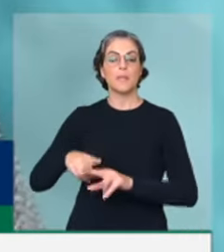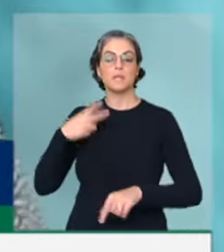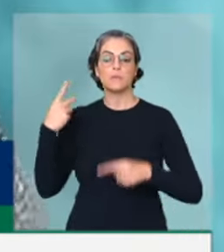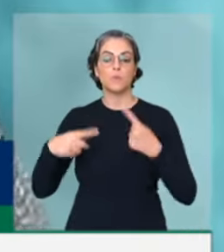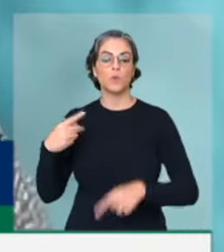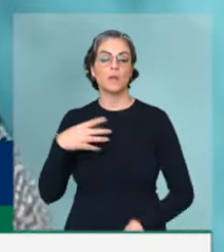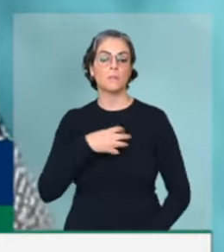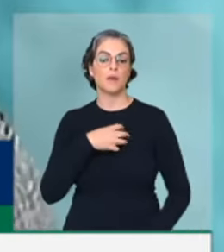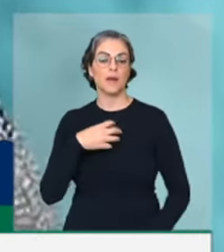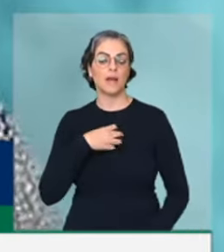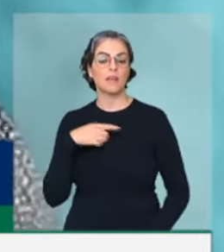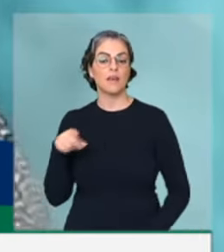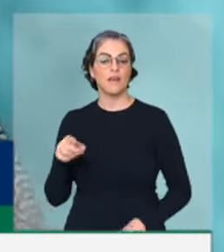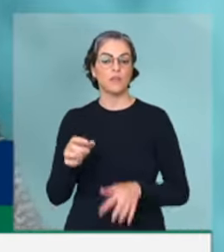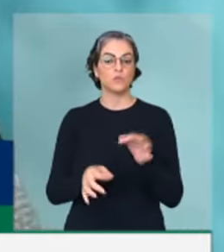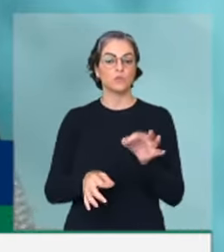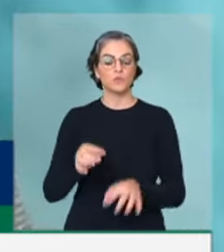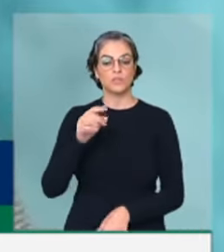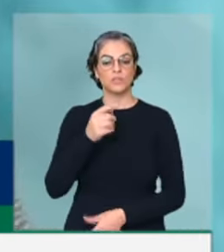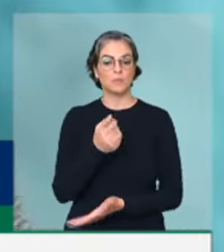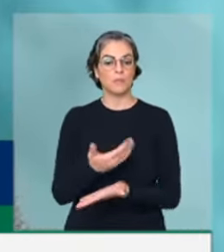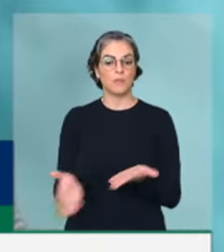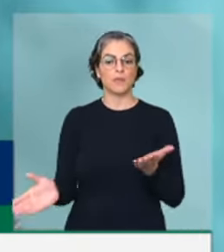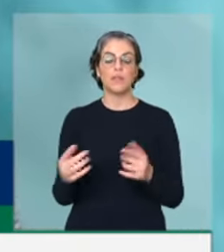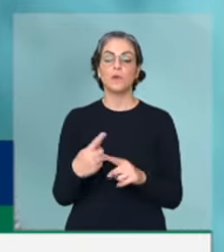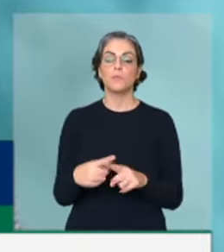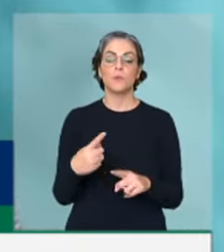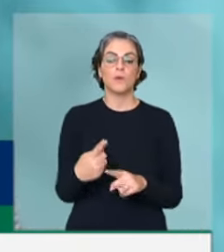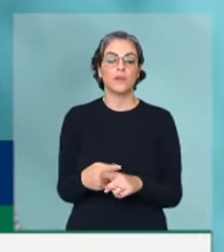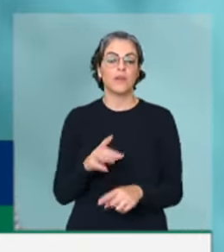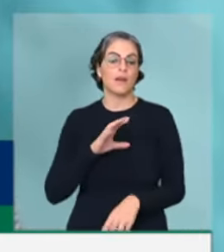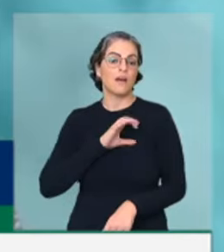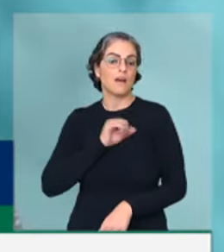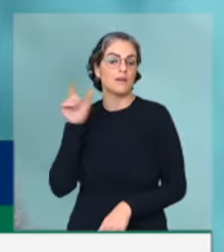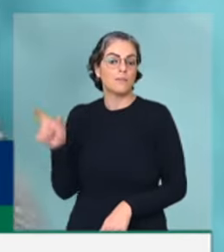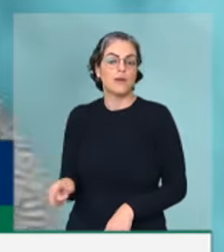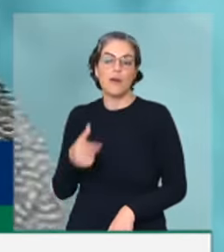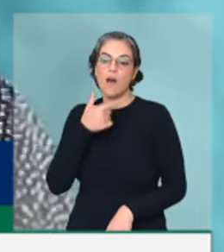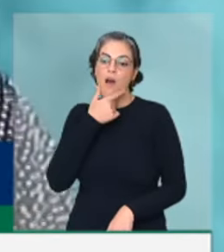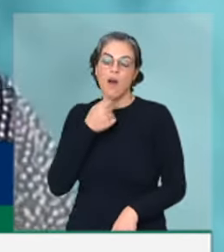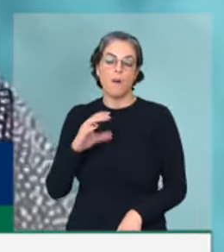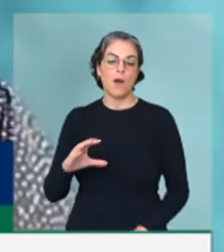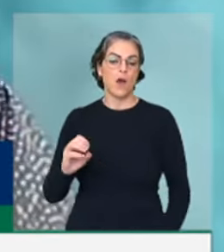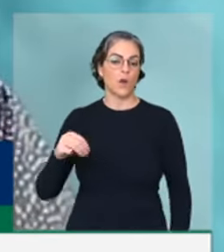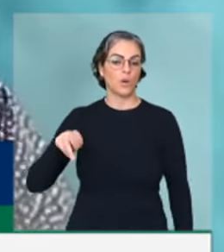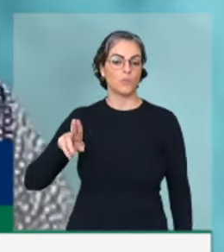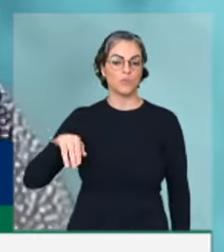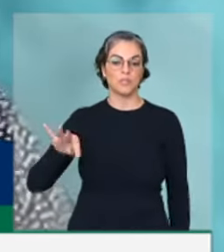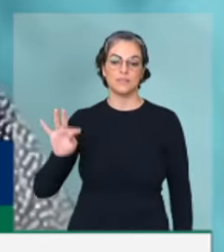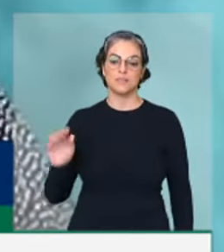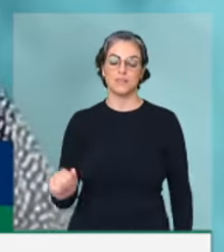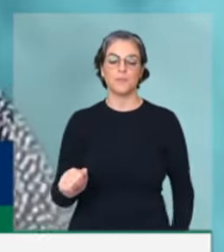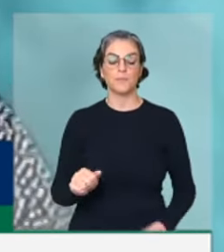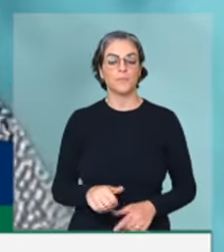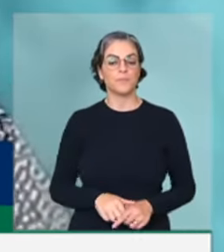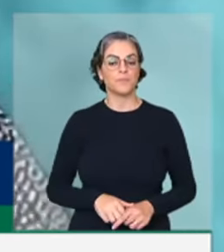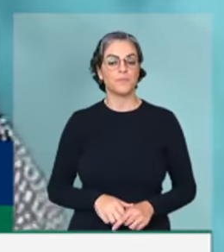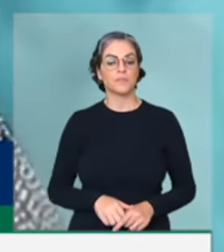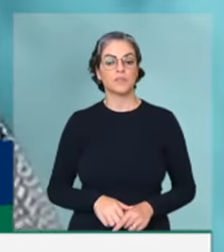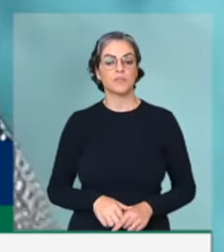APENAS POR AMAR UM COMUNISTA. SOLANGE, POR SUA VEZ.... ESTA SUAVIDADE E FIRMEZA COMBINADAS, PODERIA TER DEIXAR